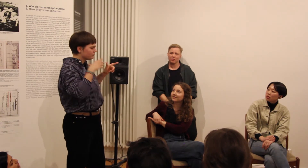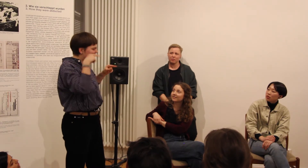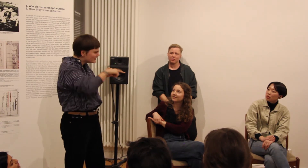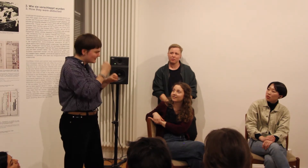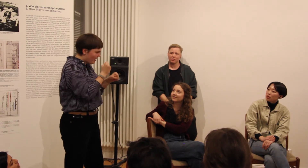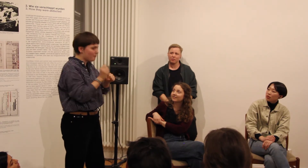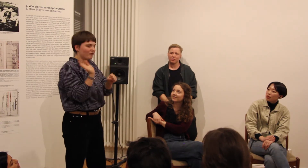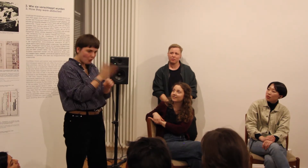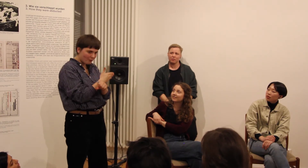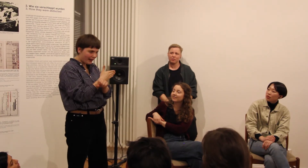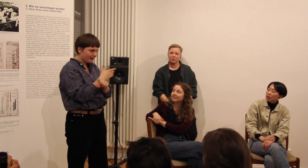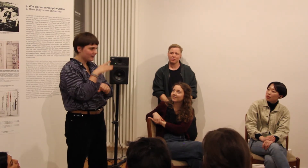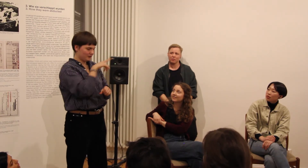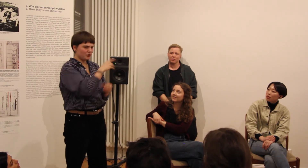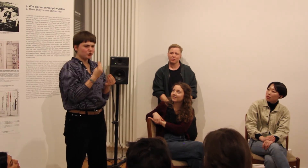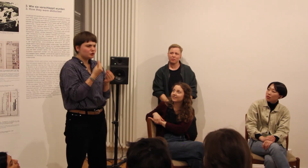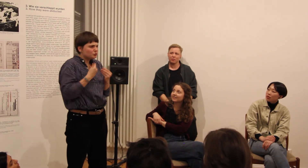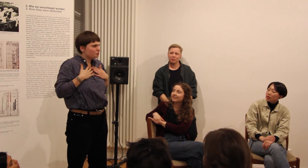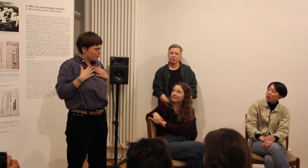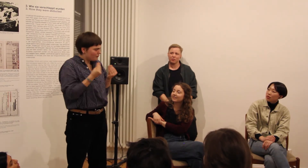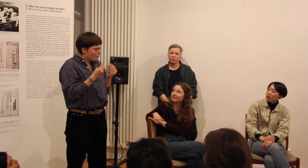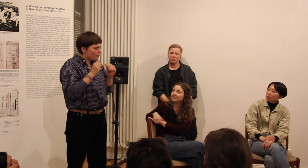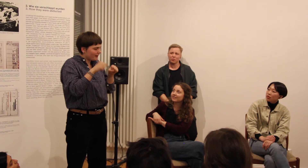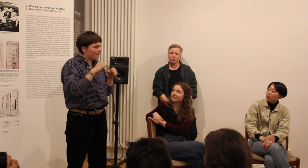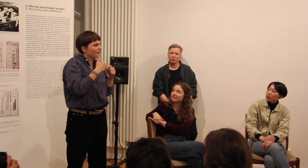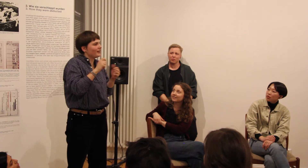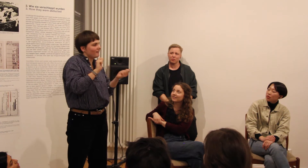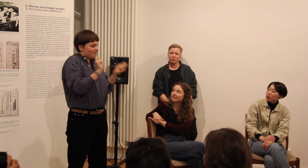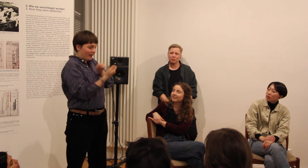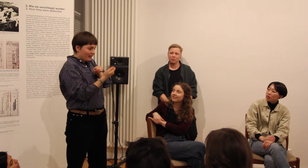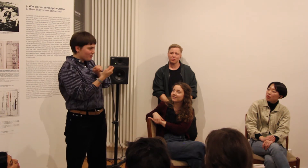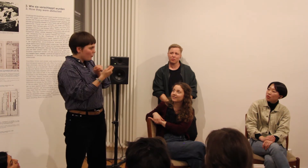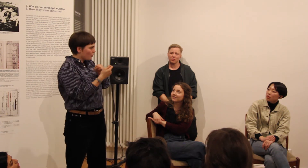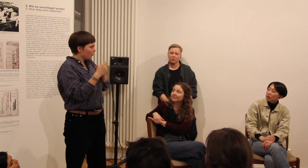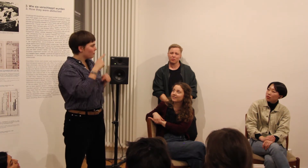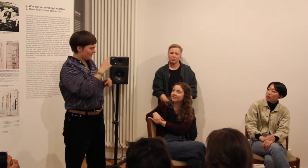Und auch diesen filmisch begleiteten Prozess anzusehen, war sehr interessant, aber als der Film vorbei war,